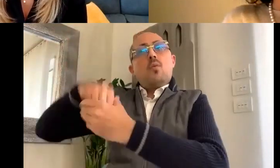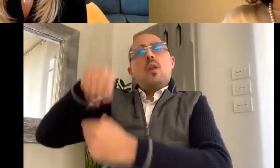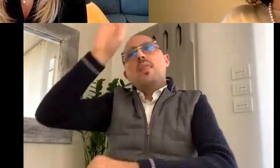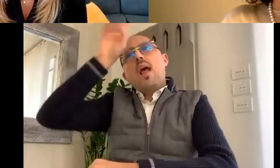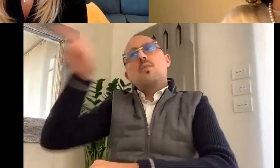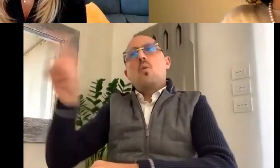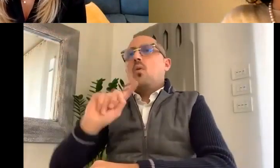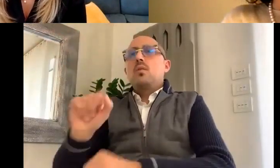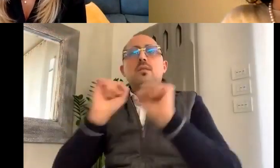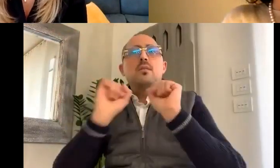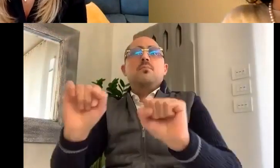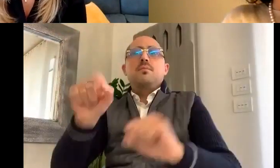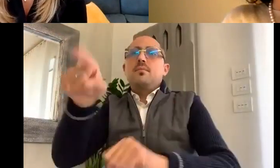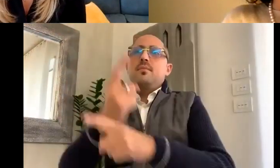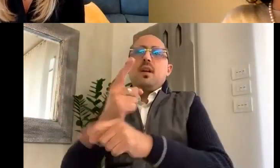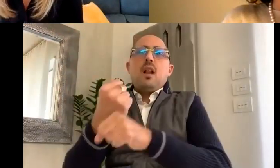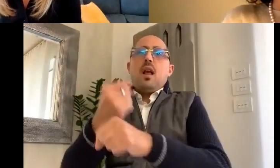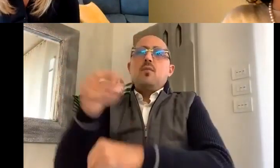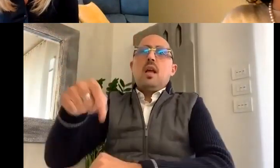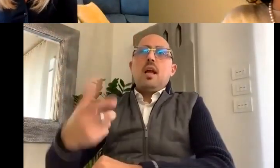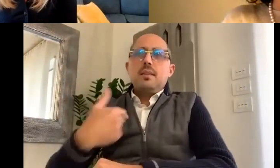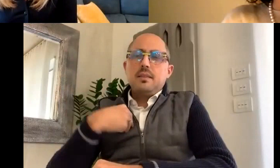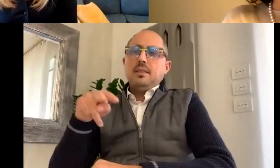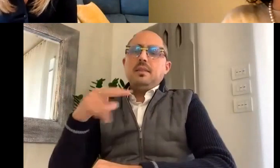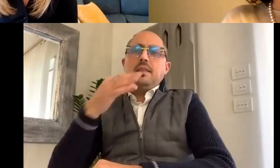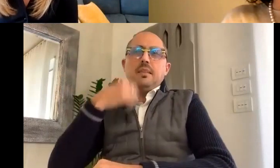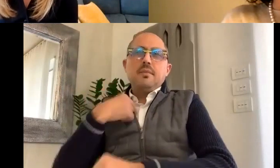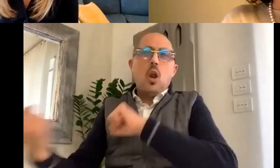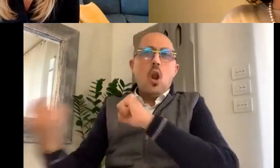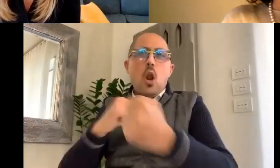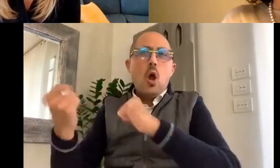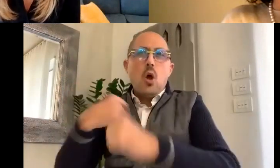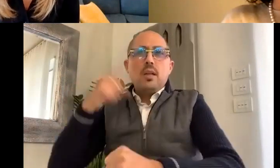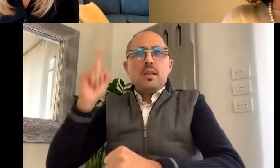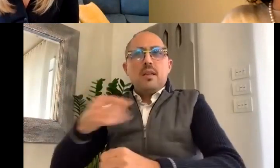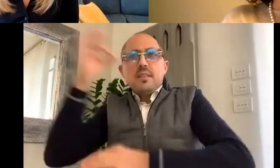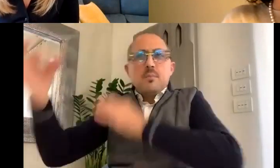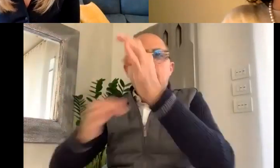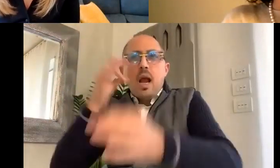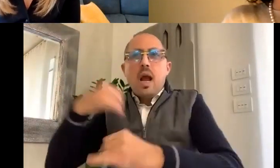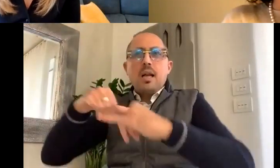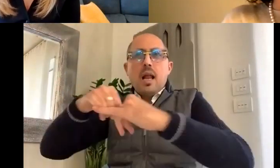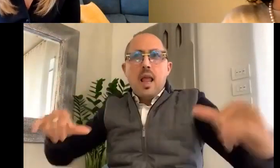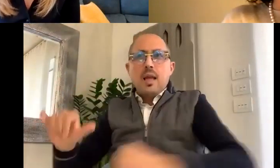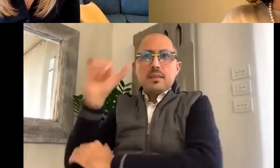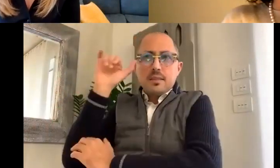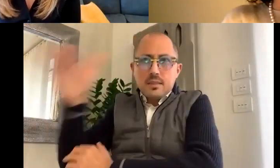che ci sono ancora oggi persone sorde che vengono contestate quando vanno a lavorare